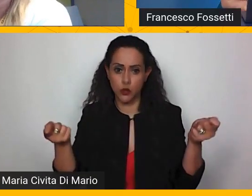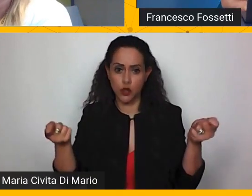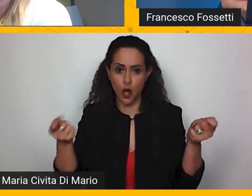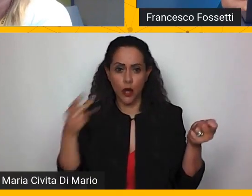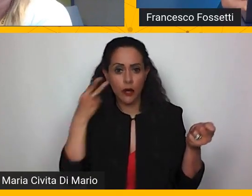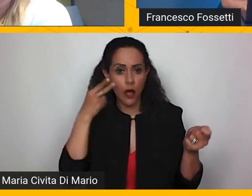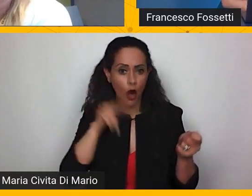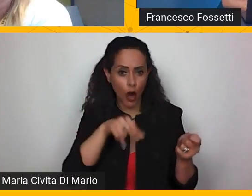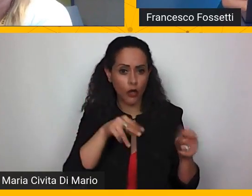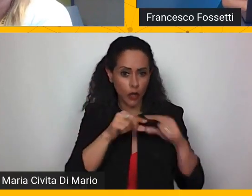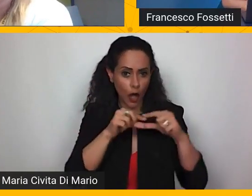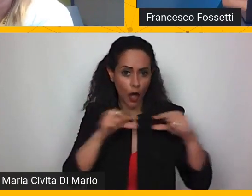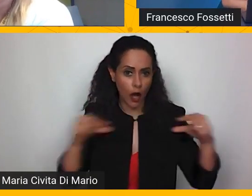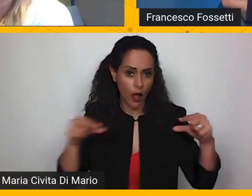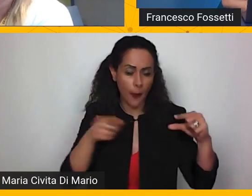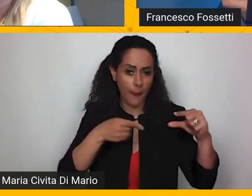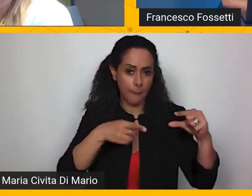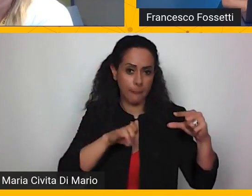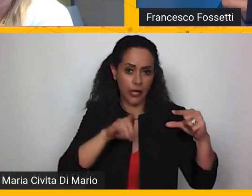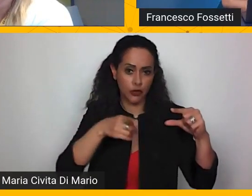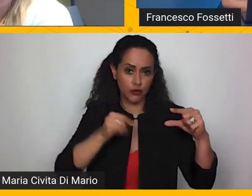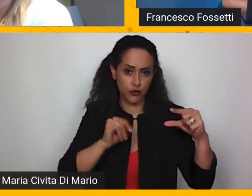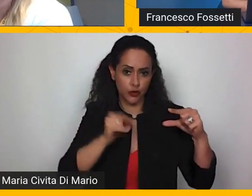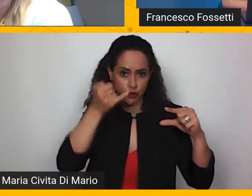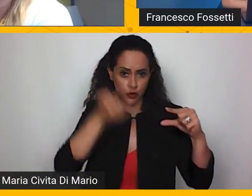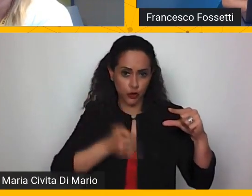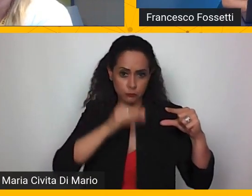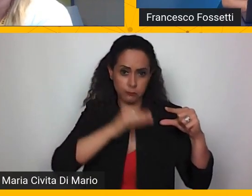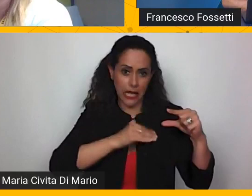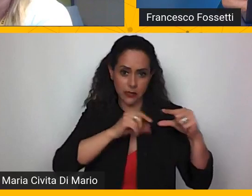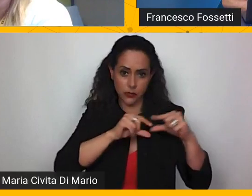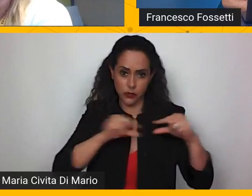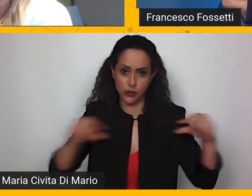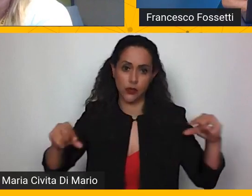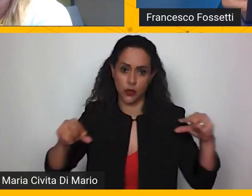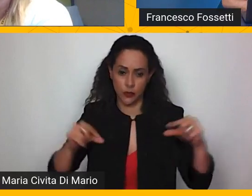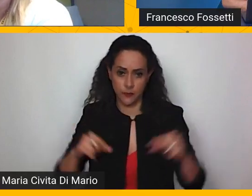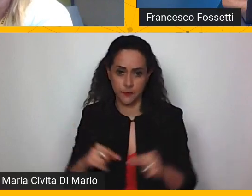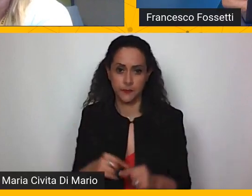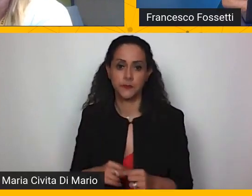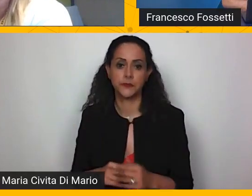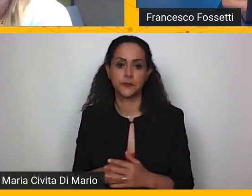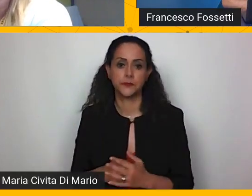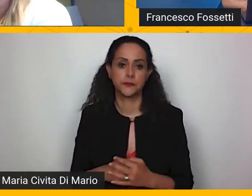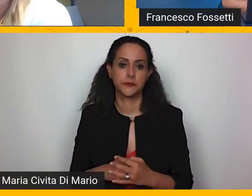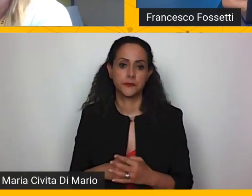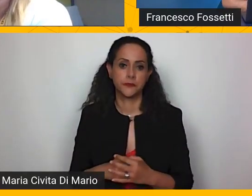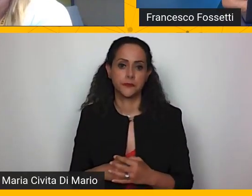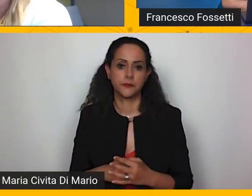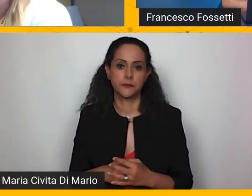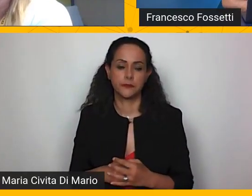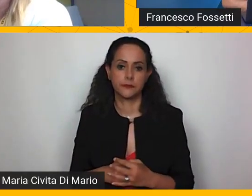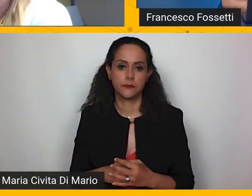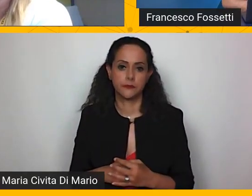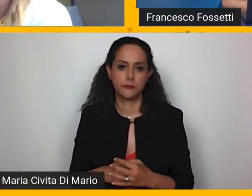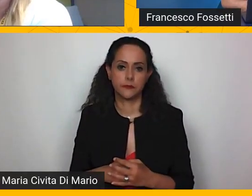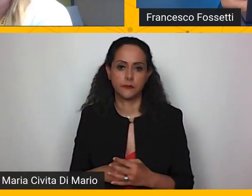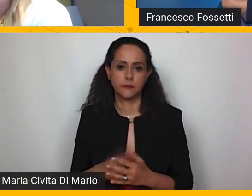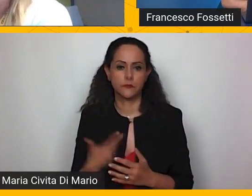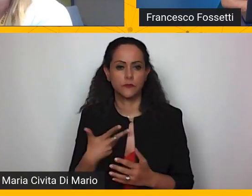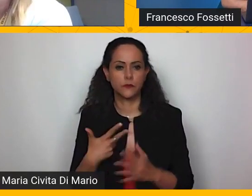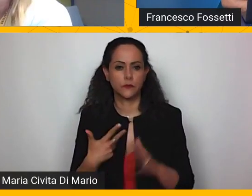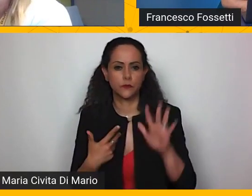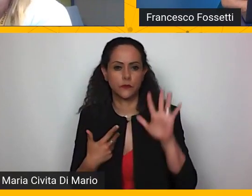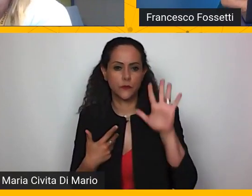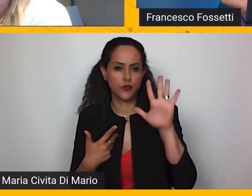delle varie consolle eh o o su